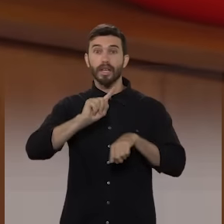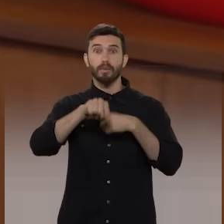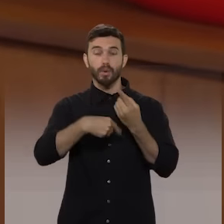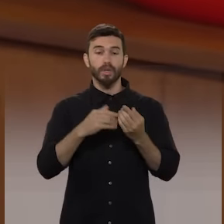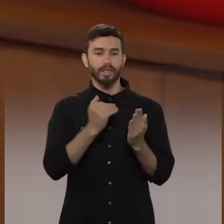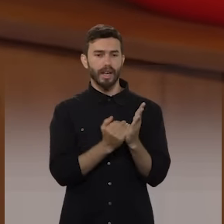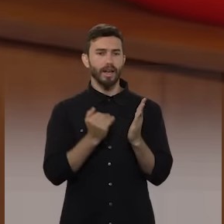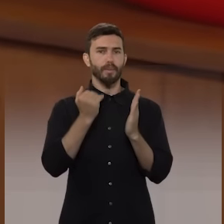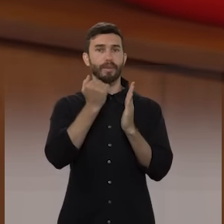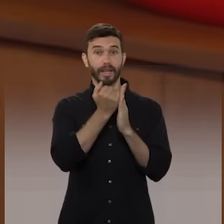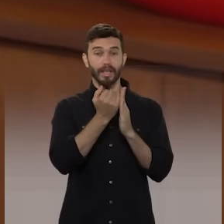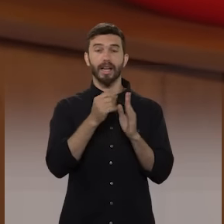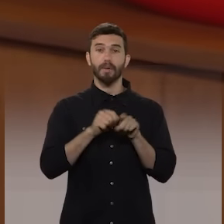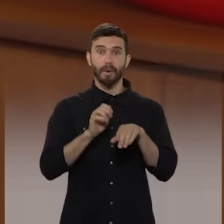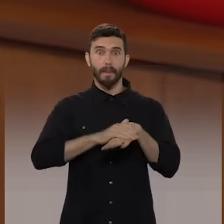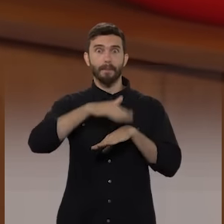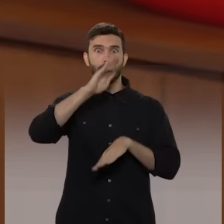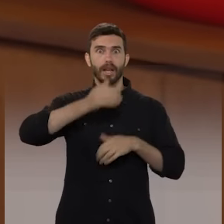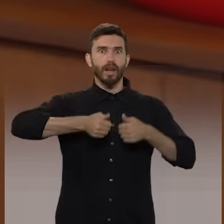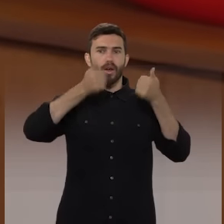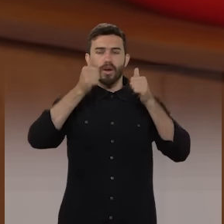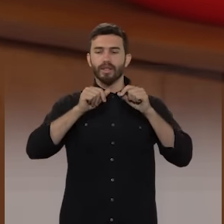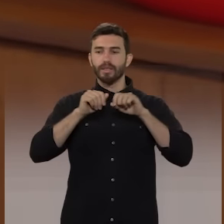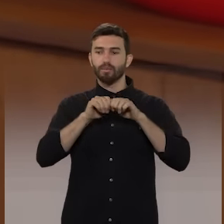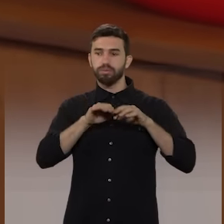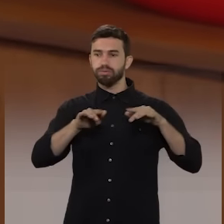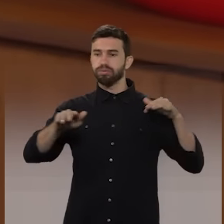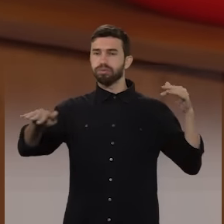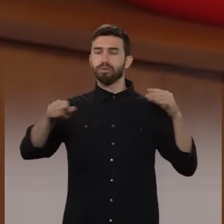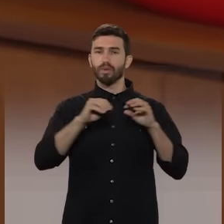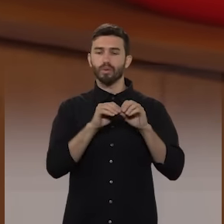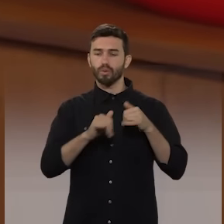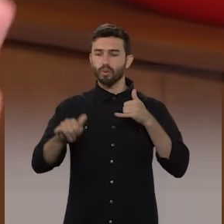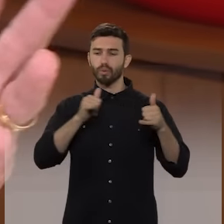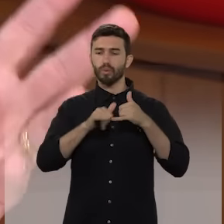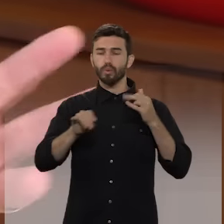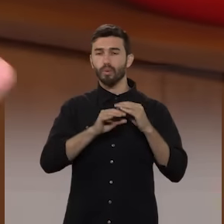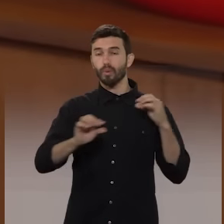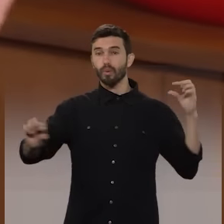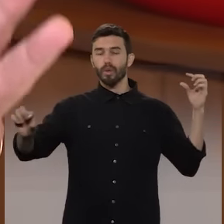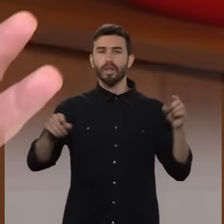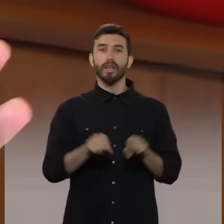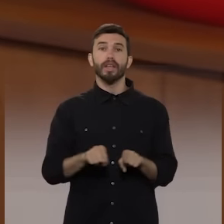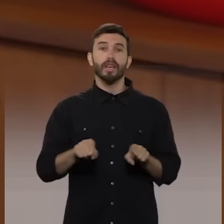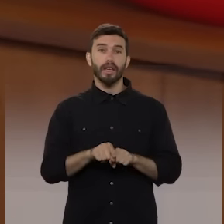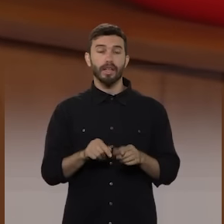depois para cabo de distribuição, cabos cobertos isolados, cabos que vocês vêm pelas cidades.